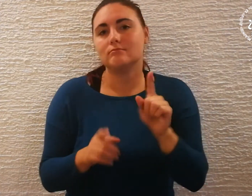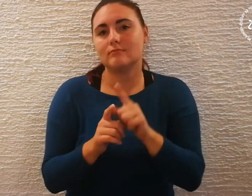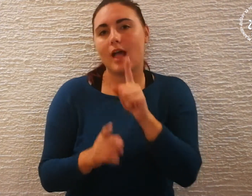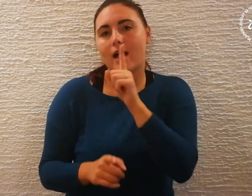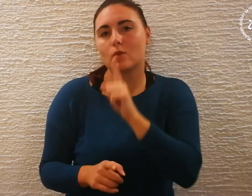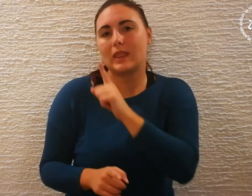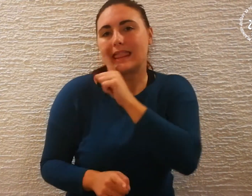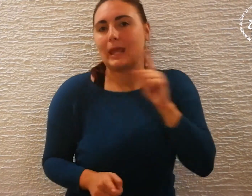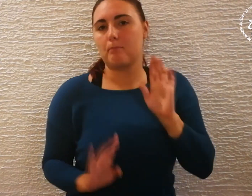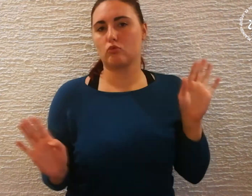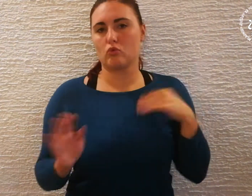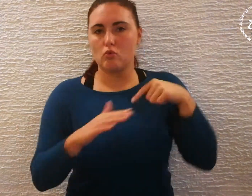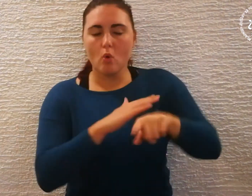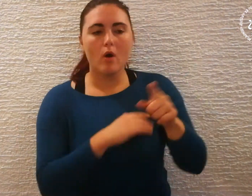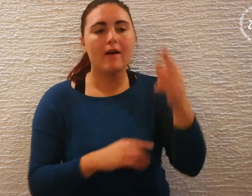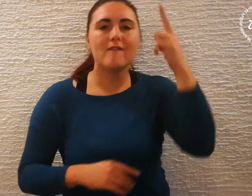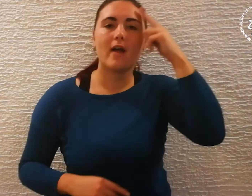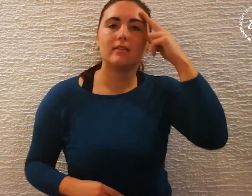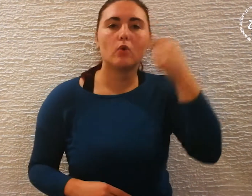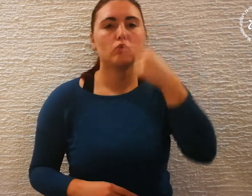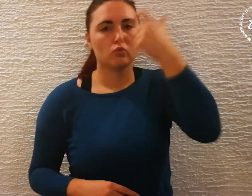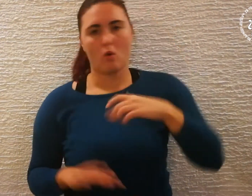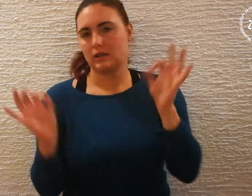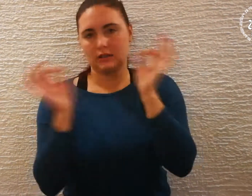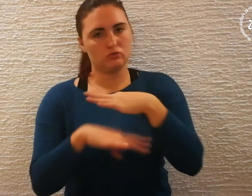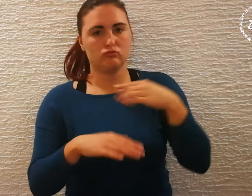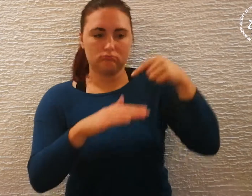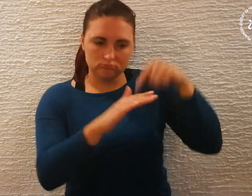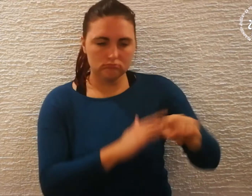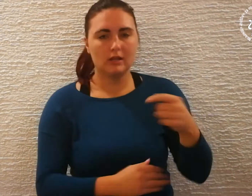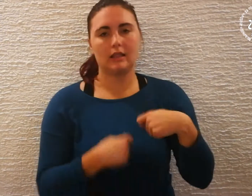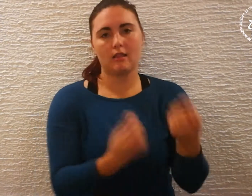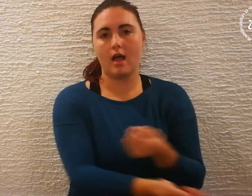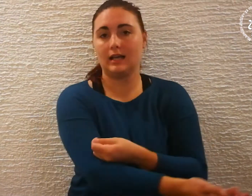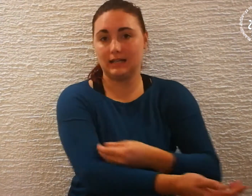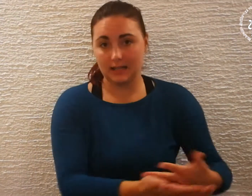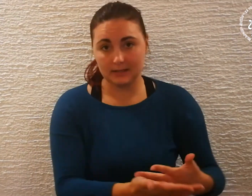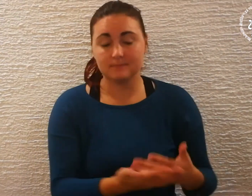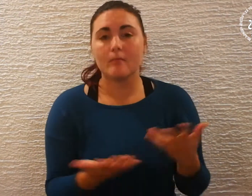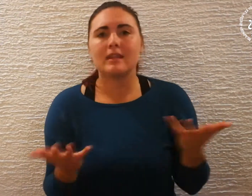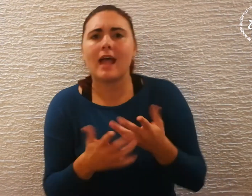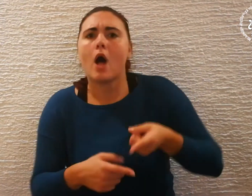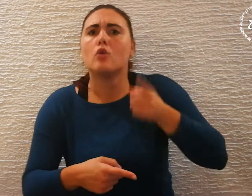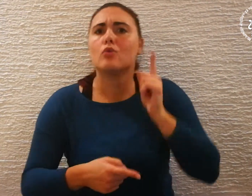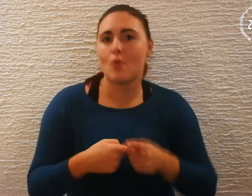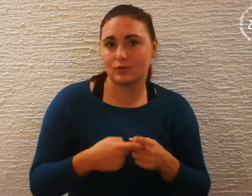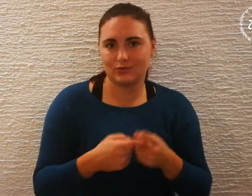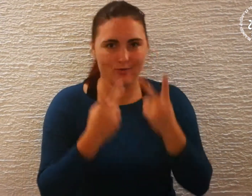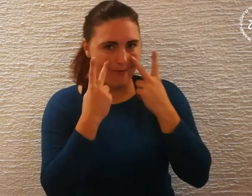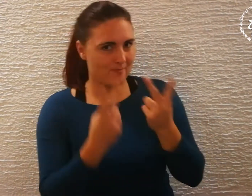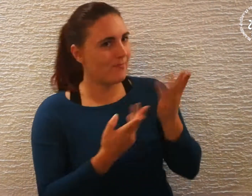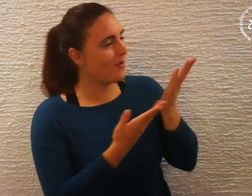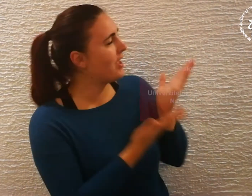kjer vam odvzamejo anonimno, ne vedo kdo ste, samo daste kri. Kje sta ti lokaciji točno? Poglejmo.